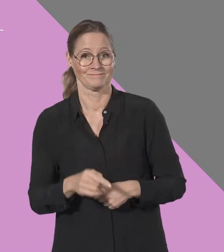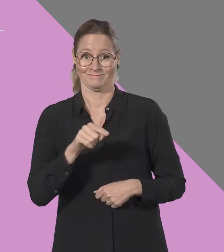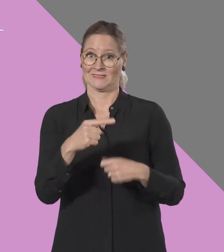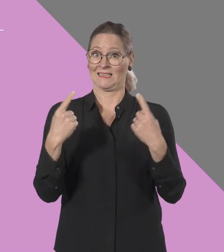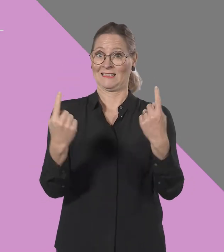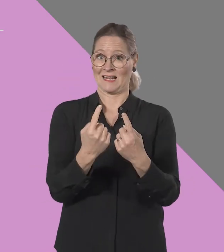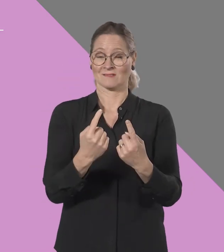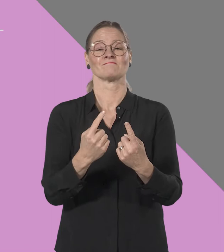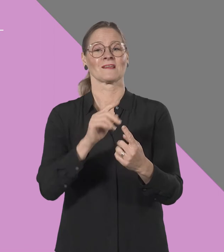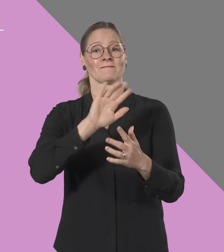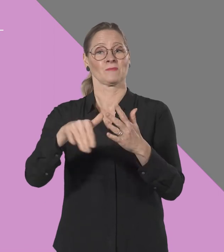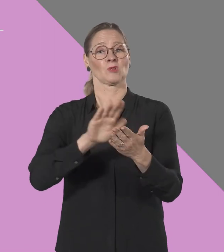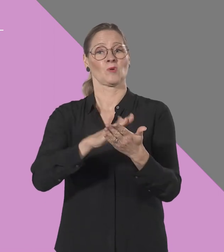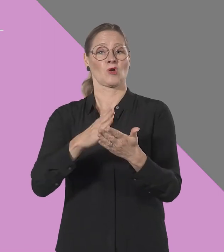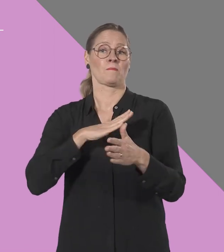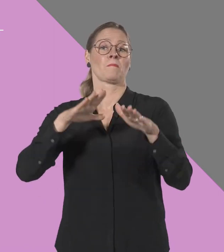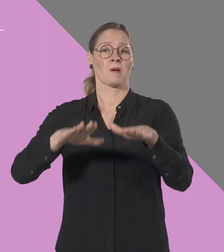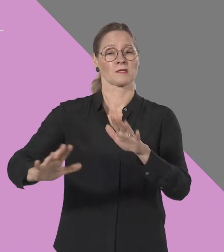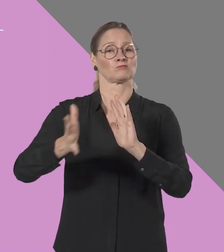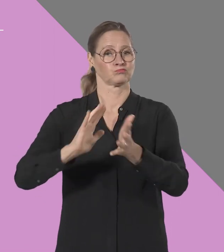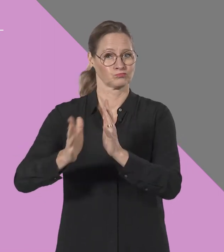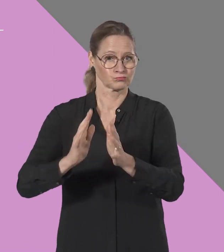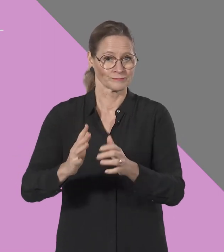Tilaisuudessa on viittomakielen tulkkaus.